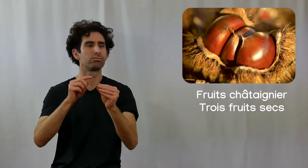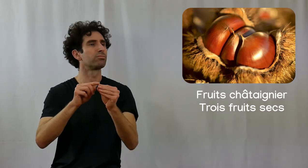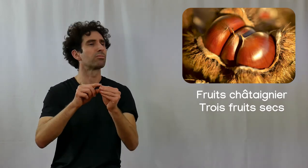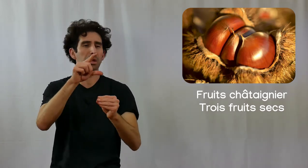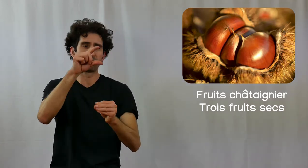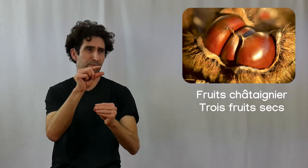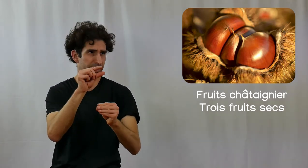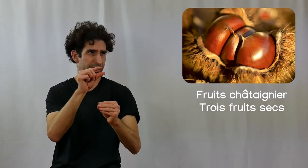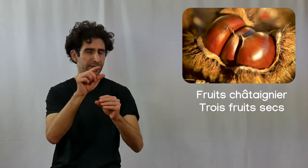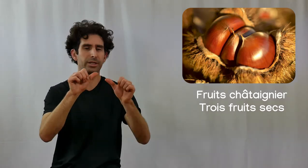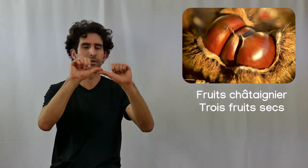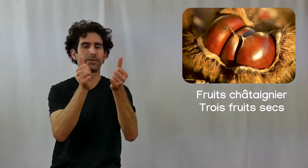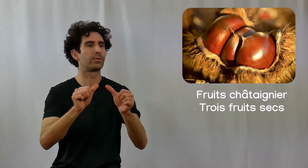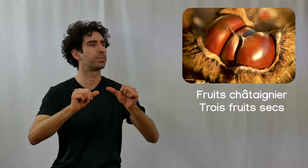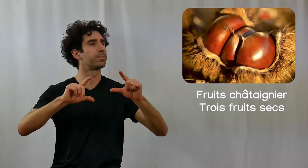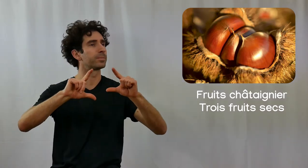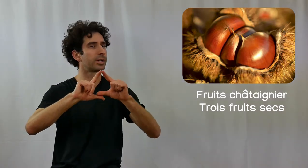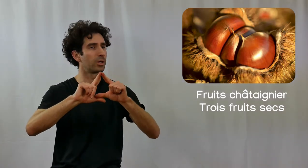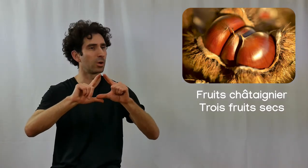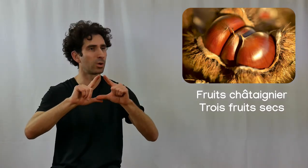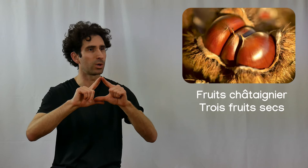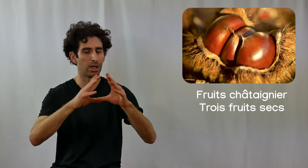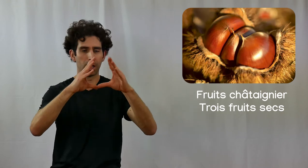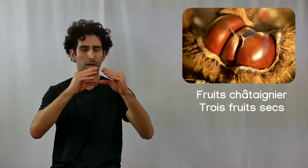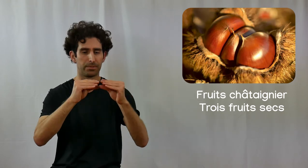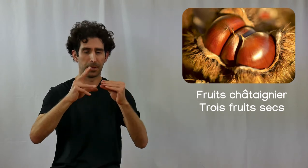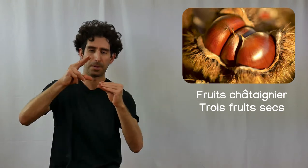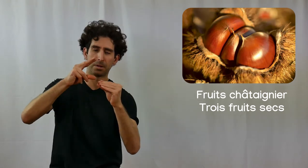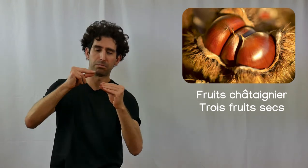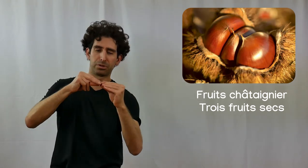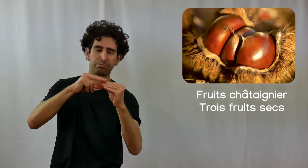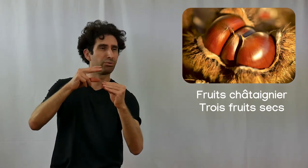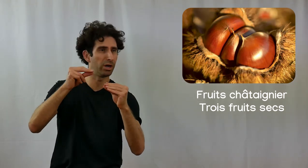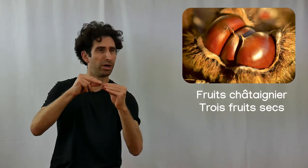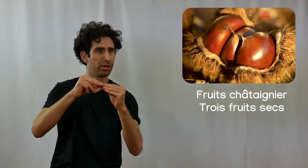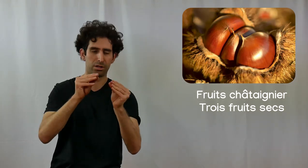Ils sont plus petits, de forme triangulaire et aplatis, avec des poils à une extrémité.